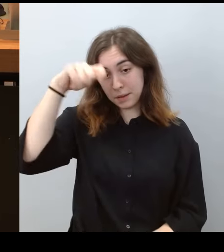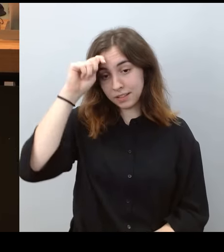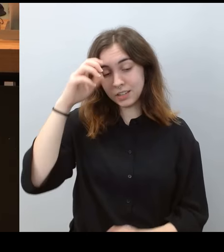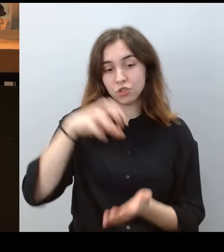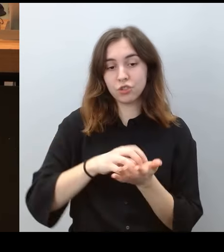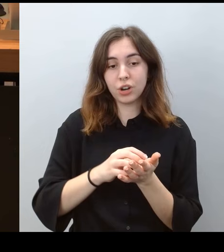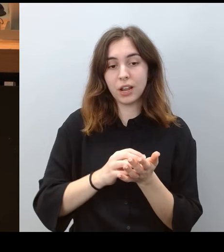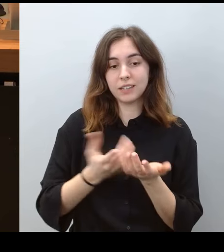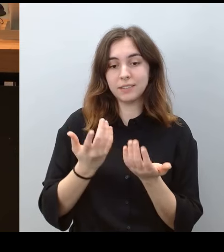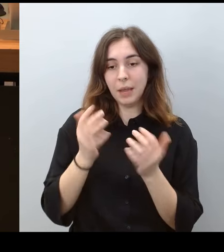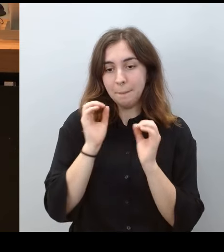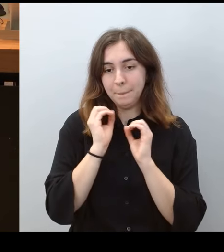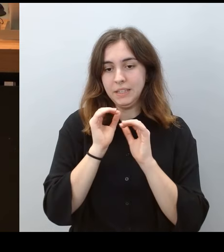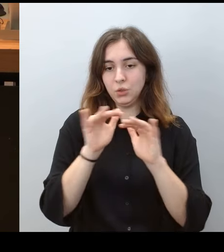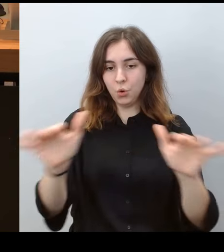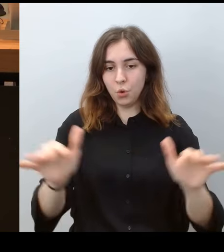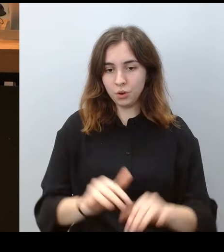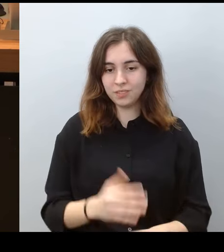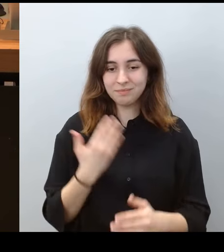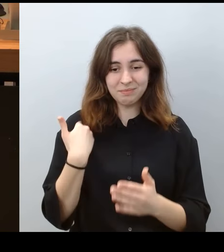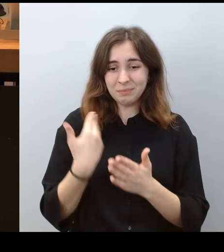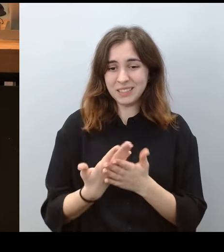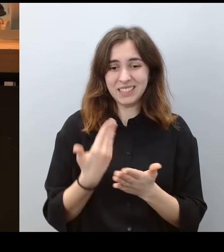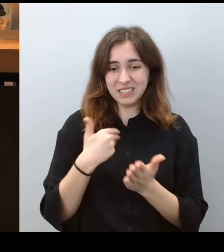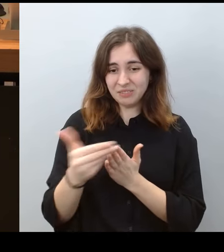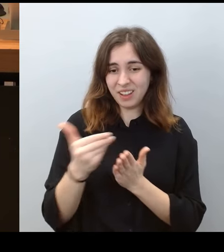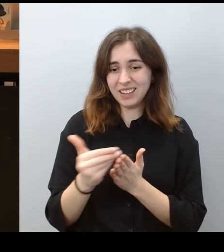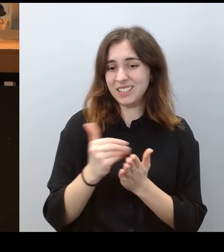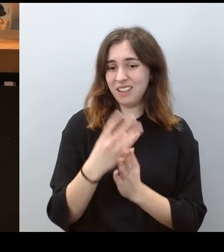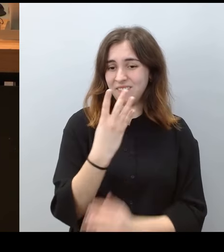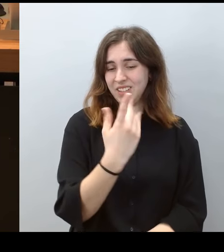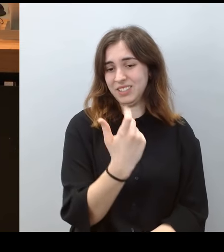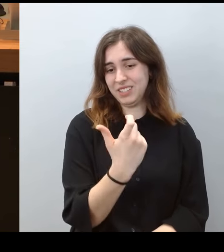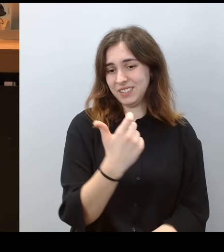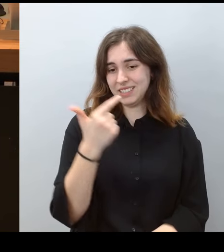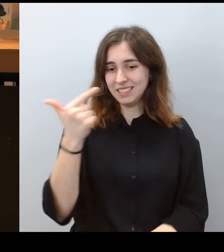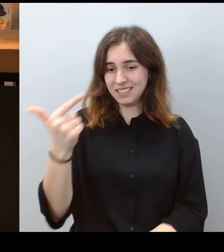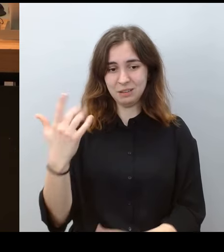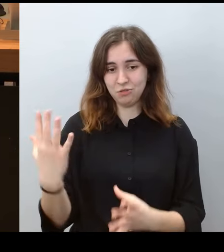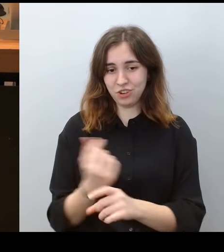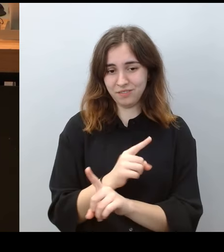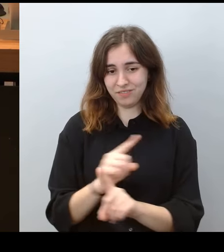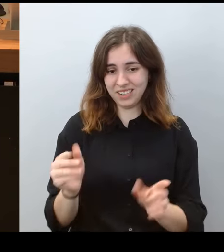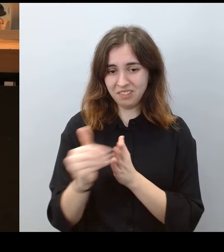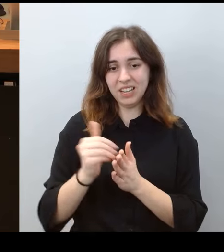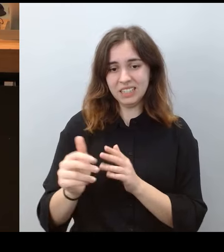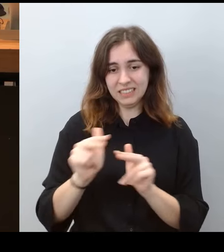fortführen konnte, soll nun ein Betreiber für eine zweite Unterkunft gefunden werden.